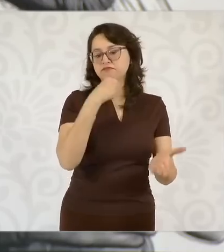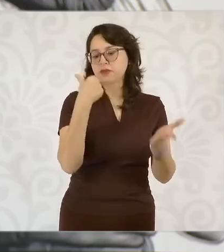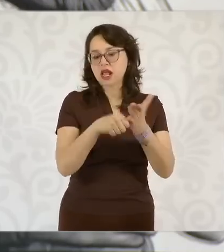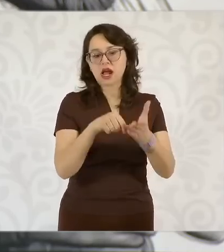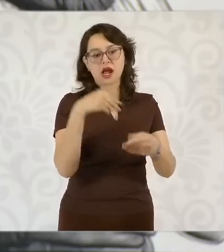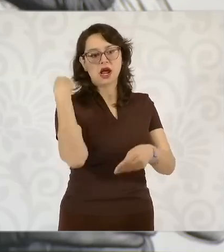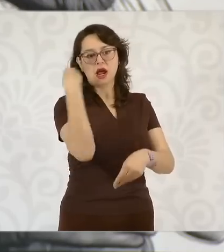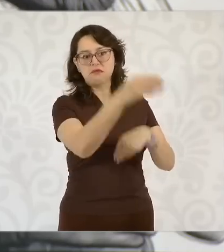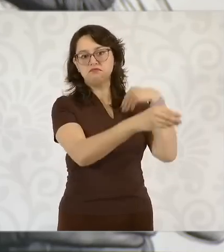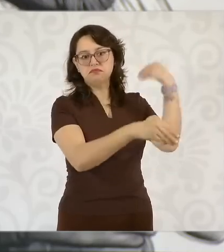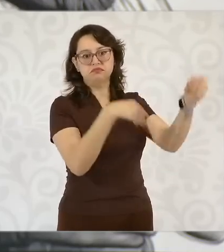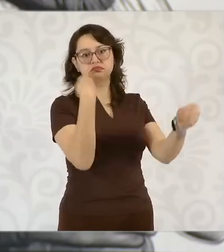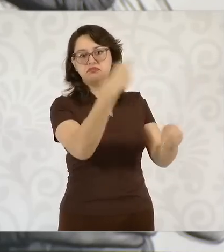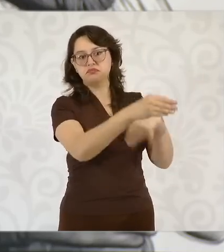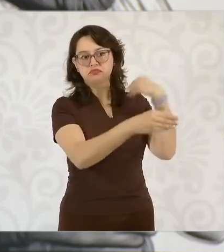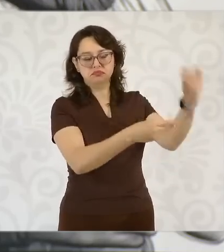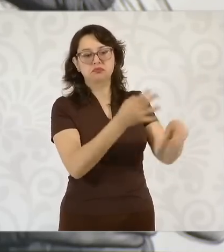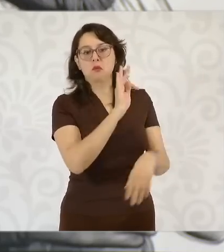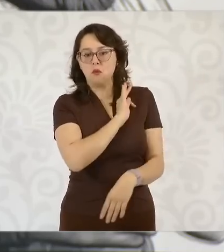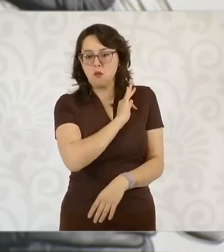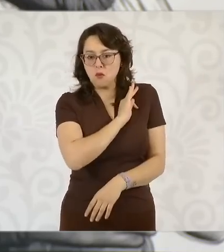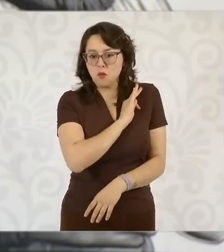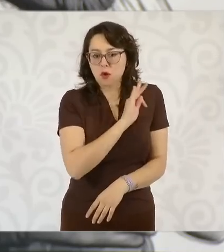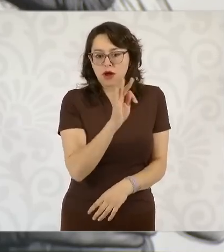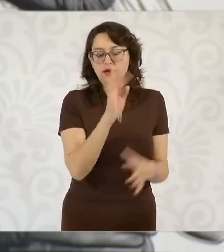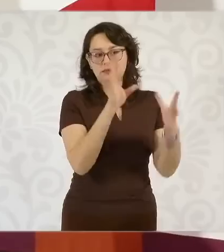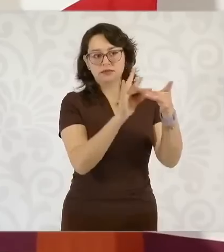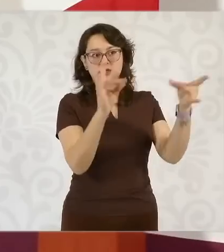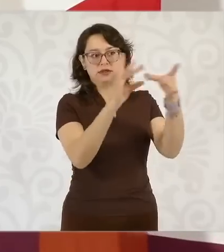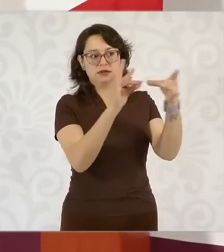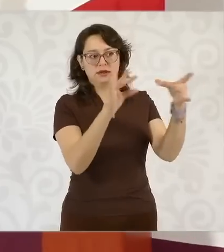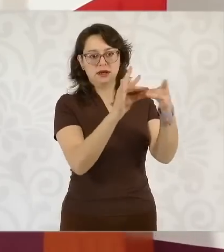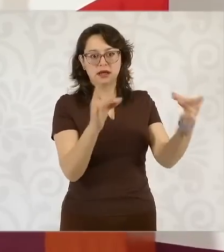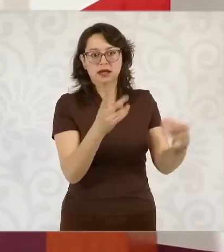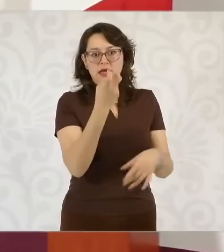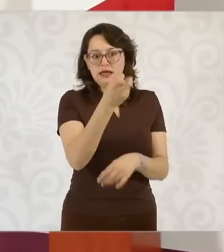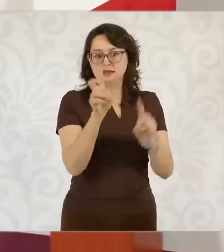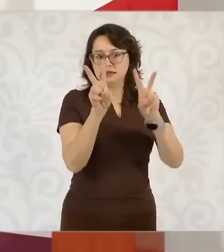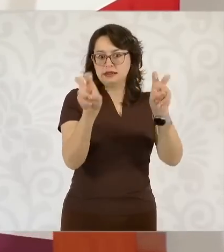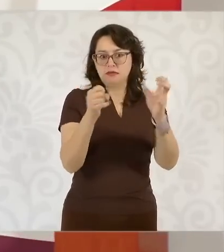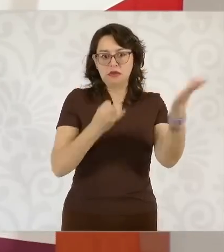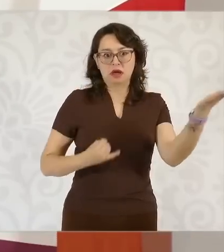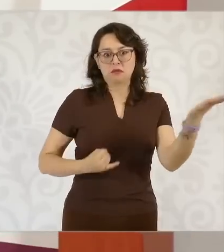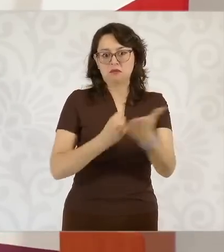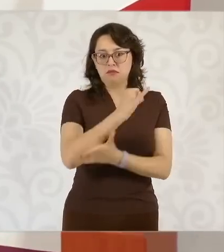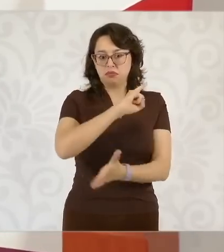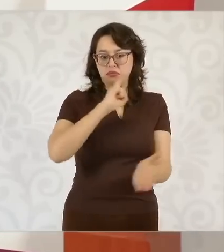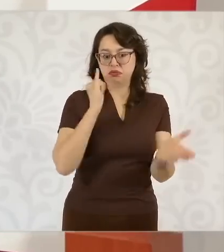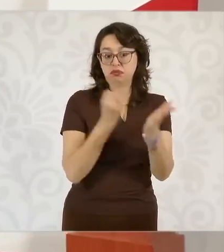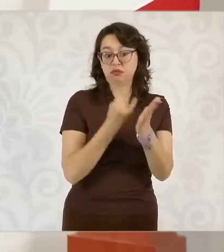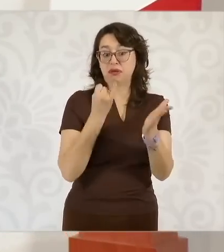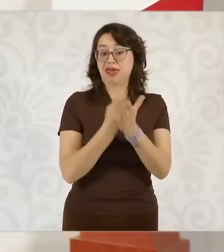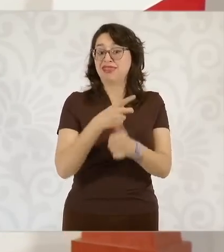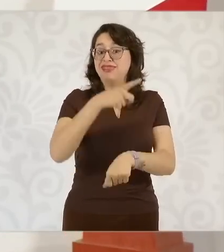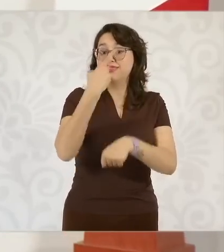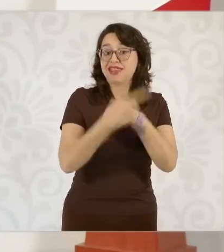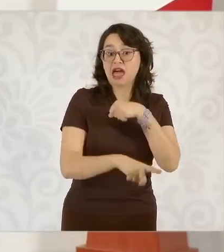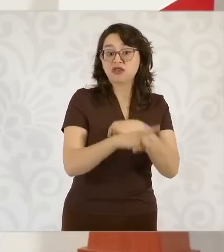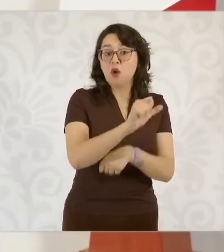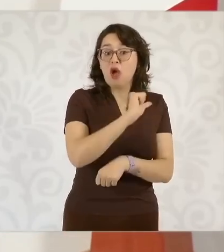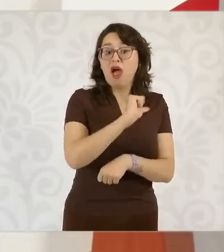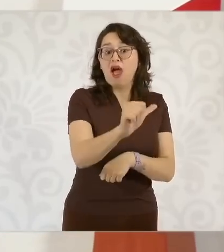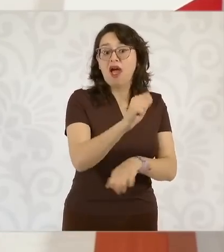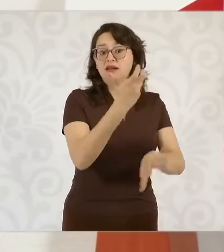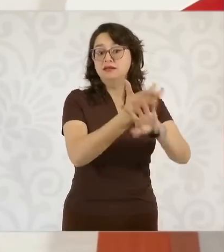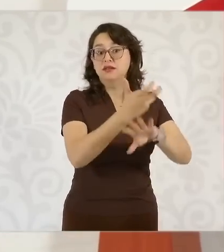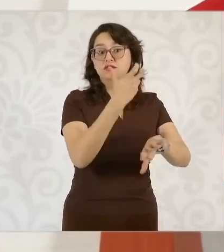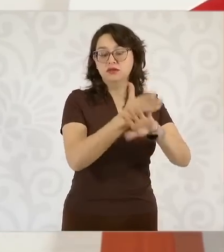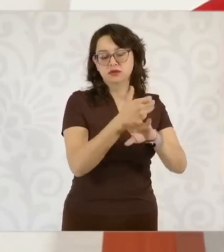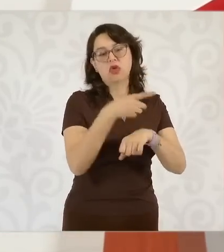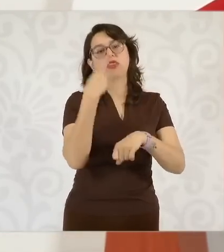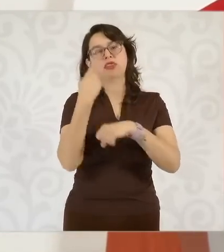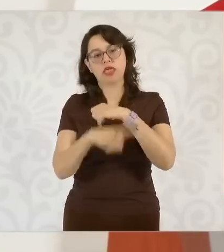de la afectación que significa los aranceles para Estados Unidos y para México para explicar a la